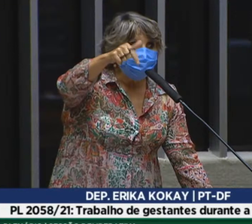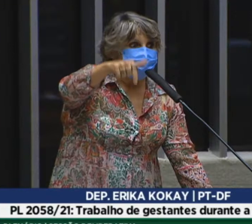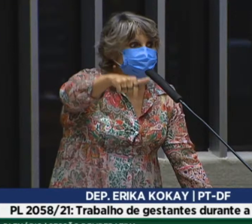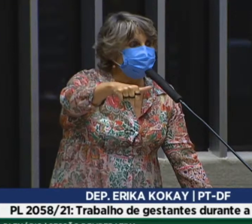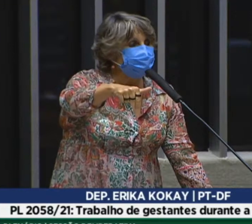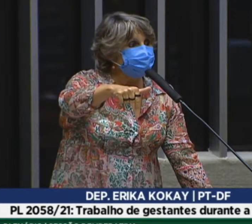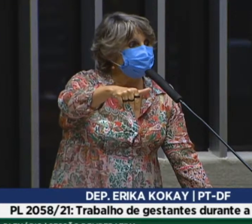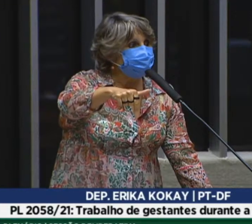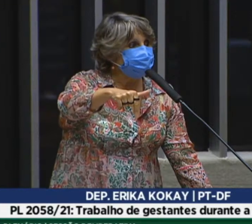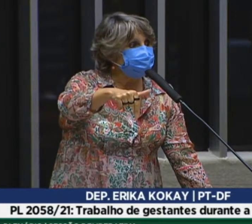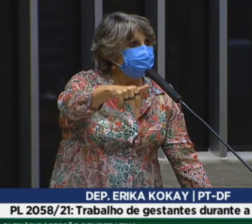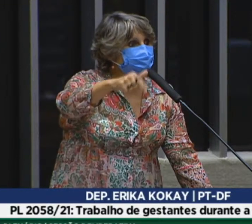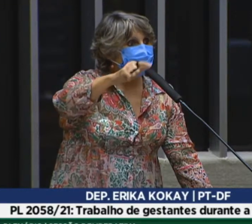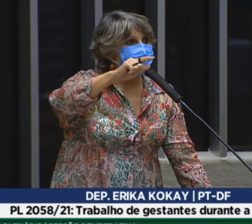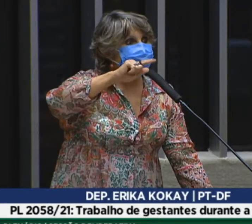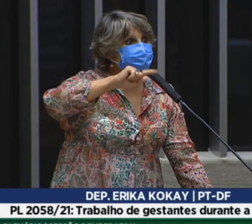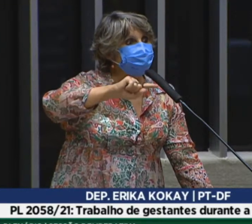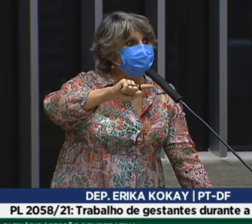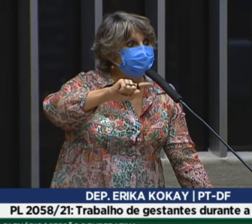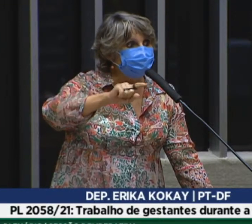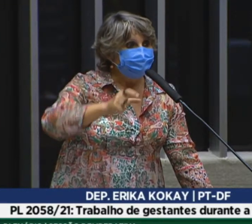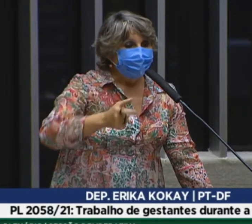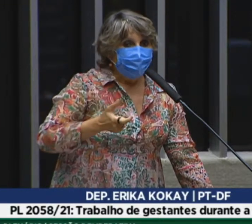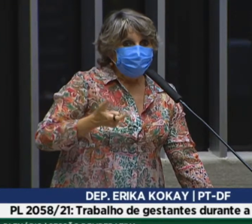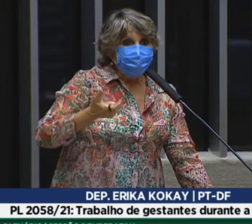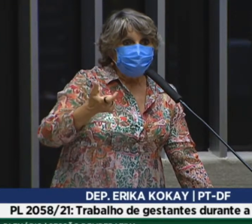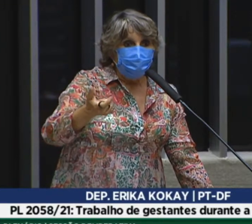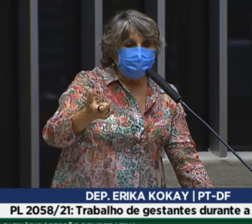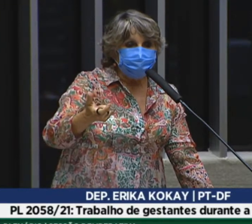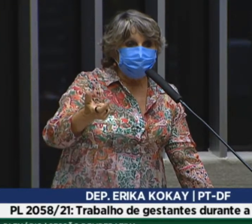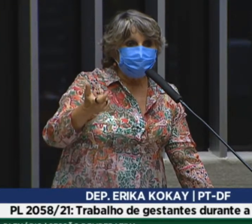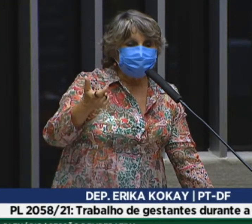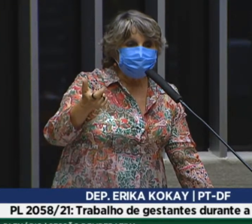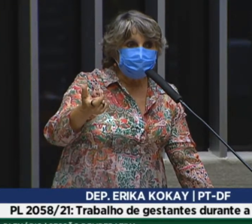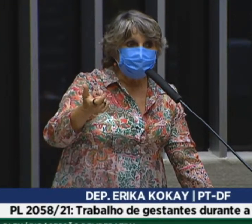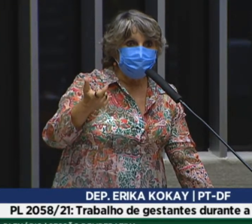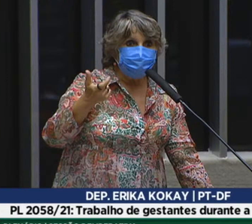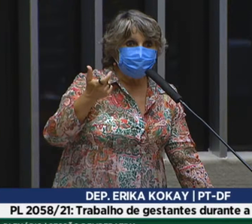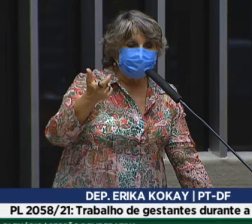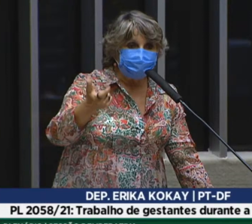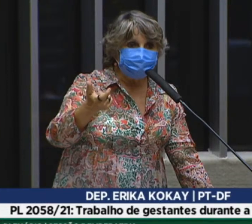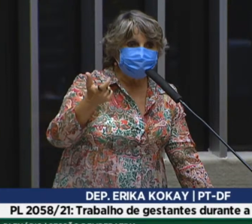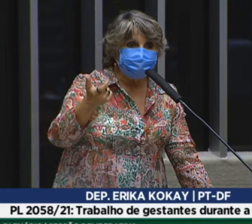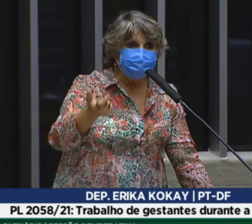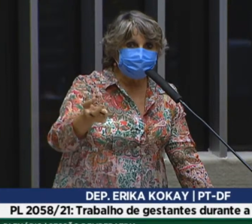LEGISLATIVA, PARA SEGURAR O SUPORTE PARA MICRO E PEQUENAS EMPRESAS CUMPREM A PRÓPRIA LEI. O GOVERNO NÃO FEZ ISSO.